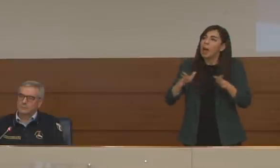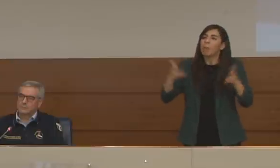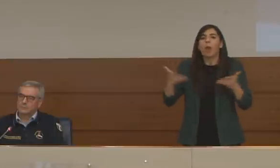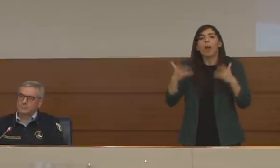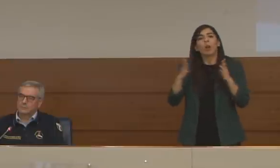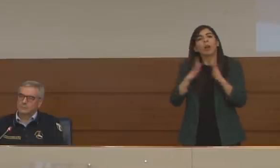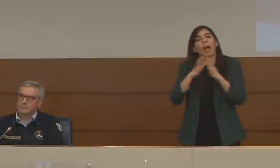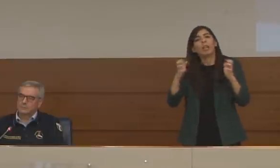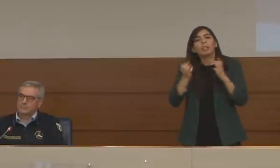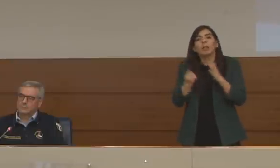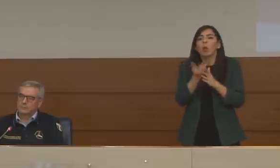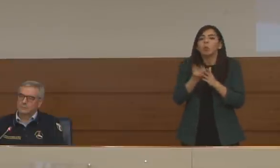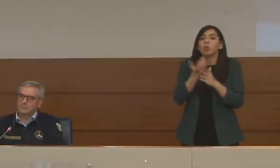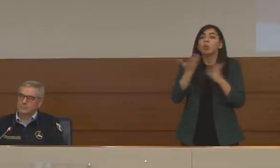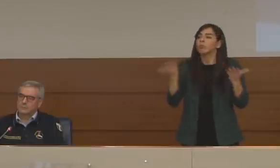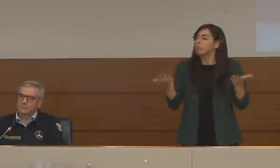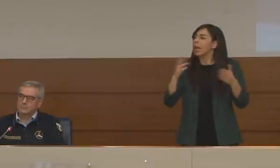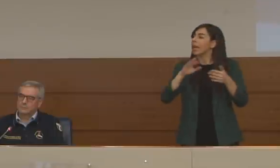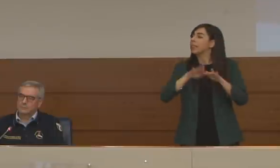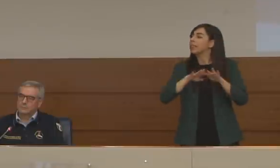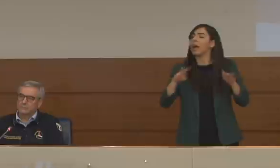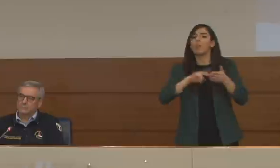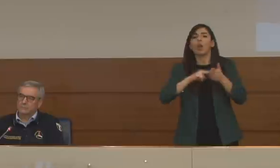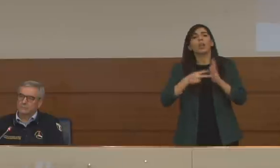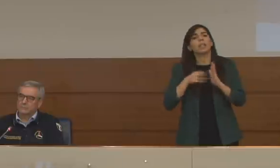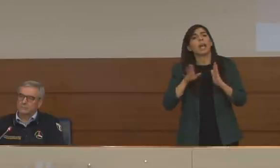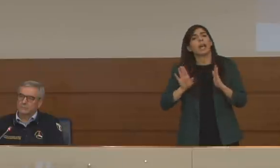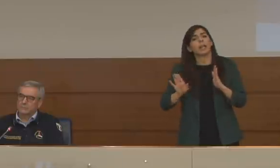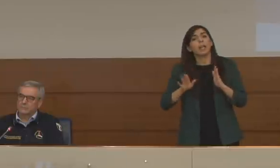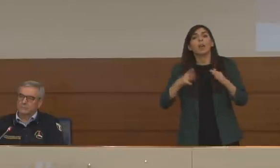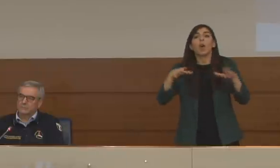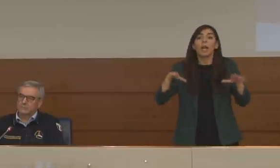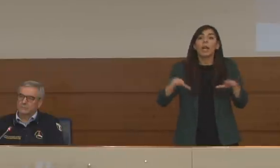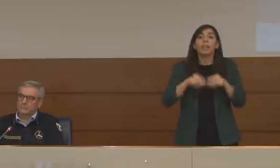Cioè, il tavolo tecnico si sta muovendo anche per pensare in anticipo?